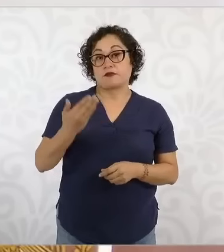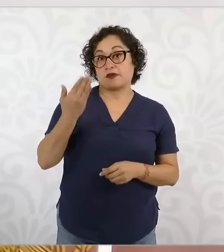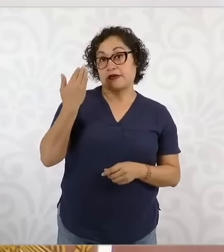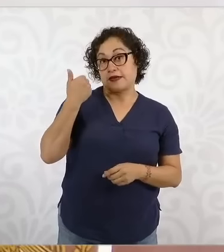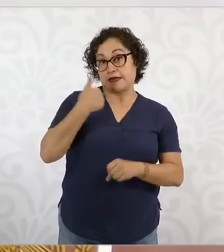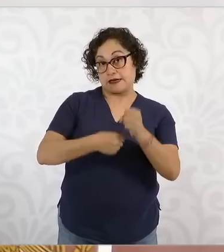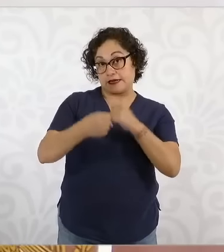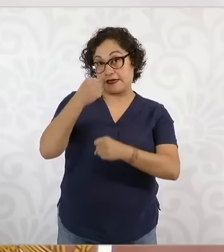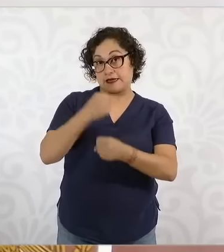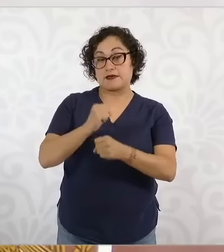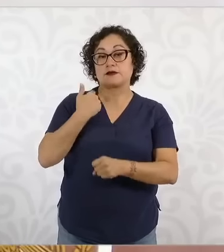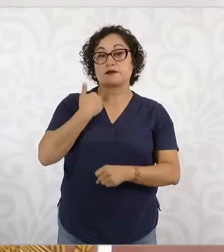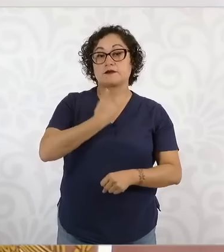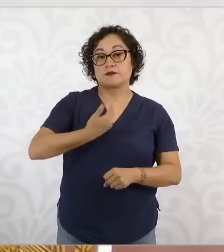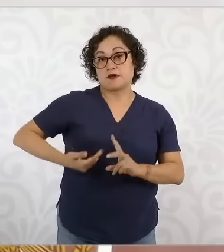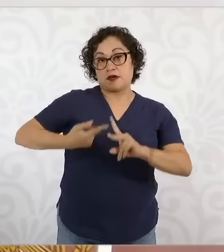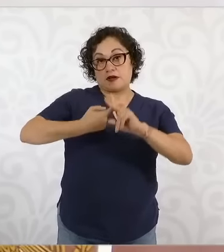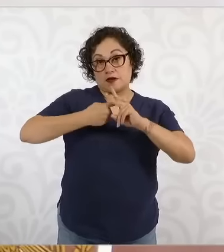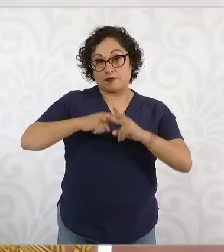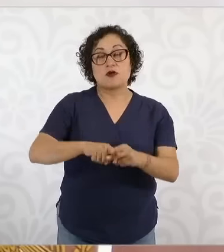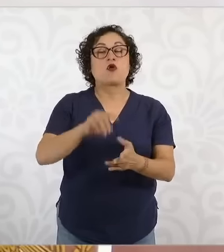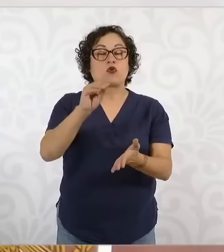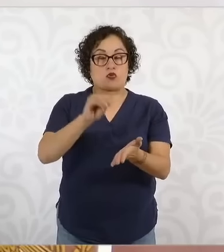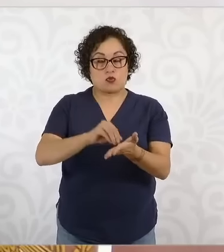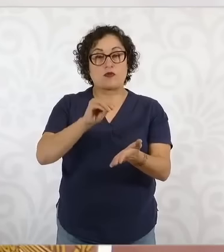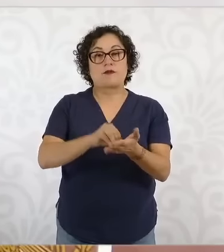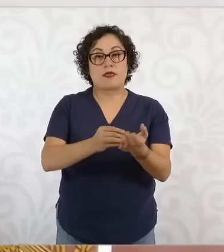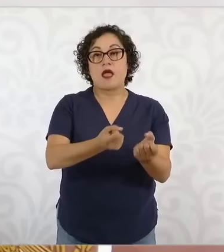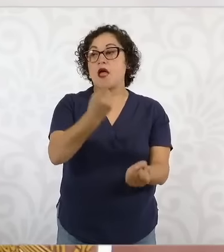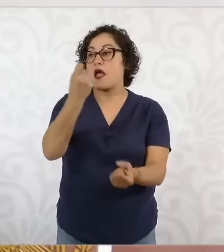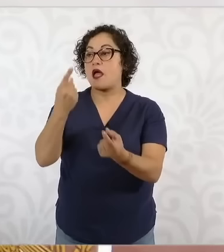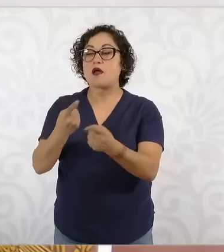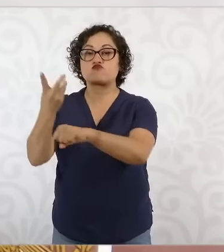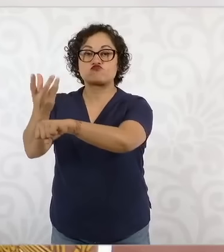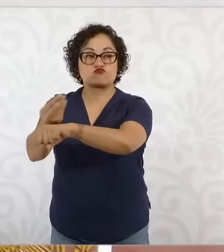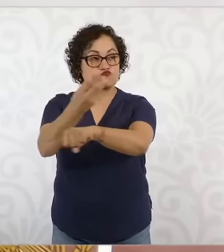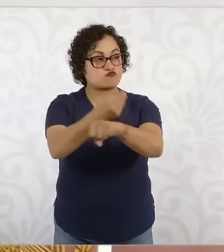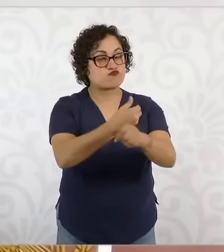centrales que están actualmente algunas unidades en la modernización. Todo esto ha obedecido a que